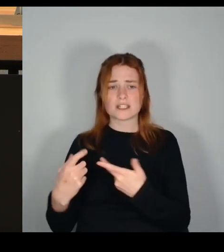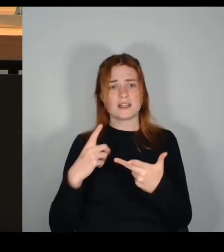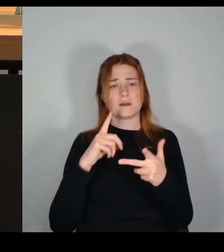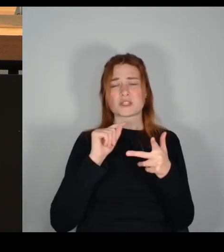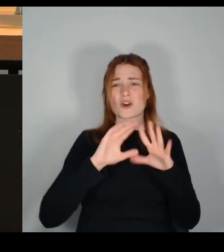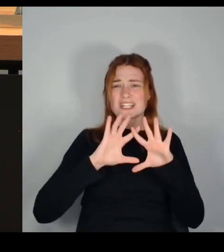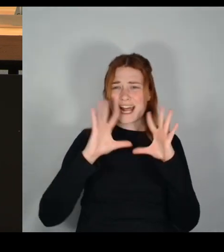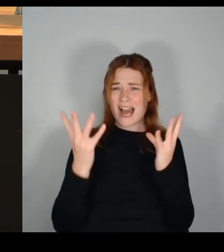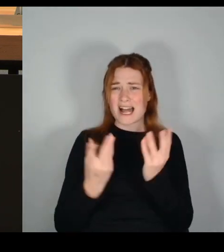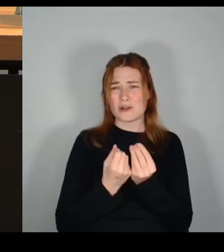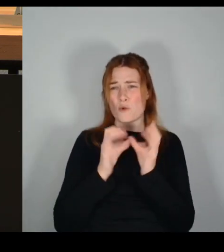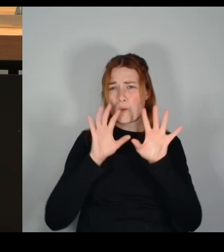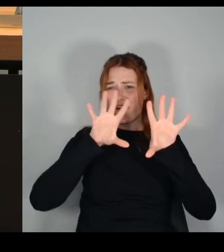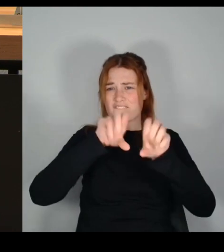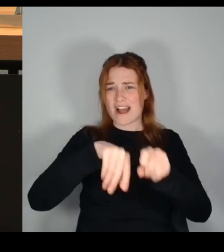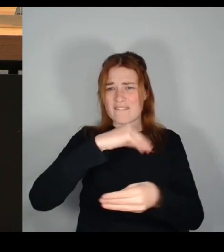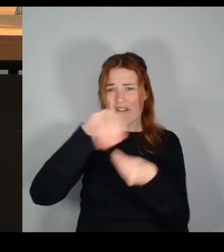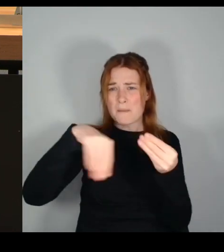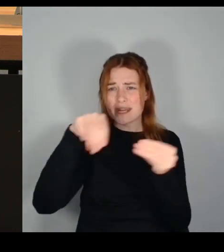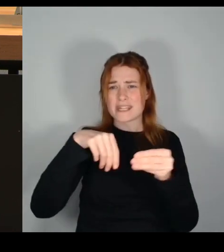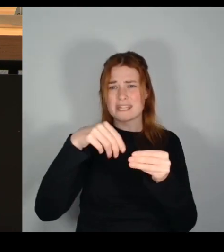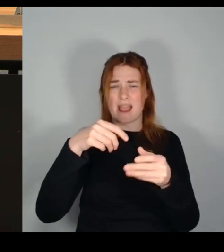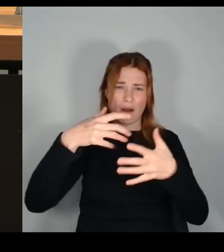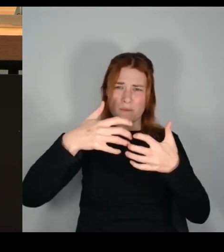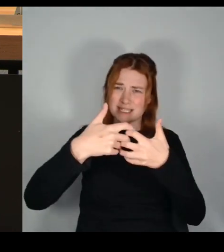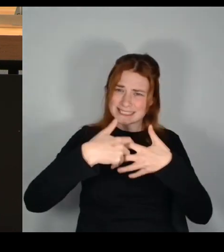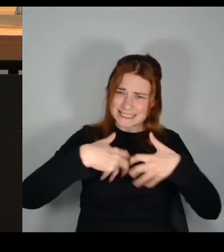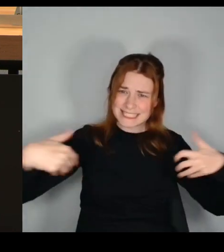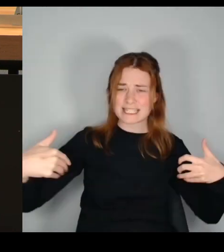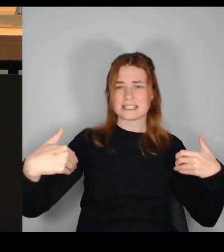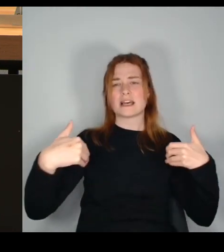Jesidinnen wurden verschleppt, zu Tausenden und getötet.